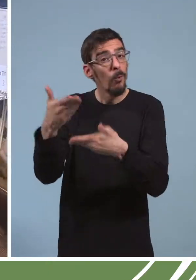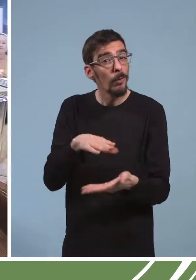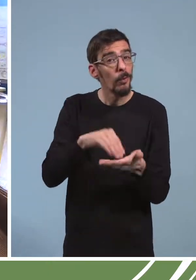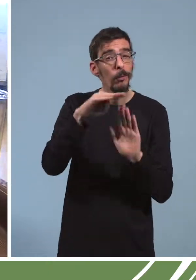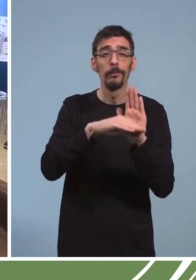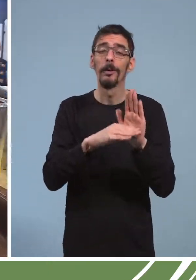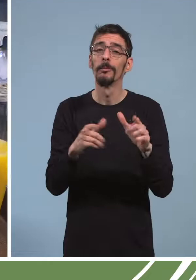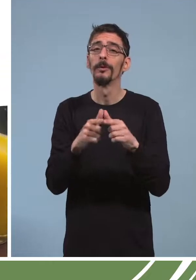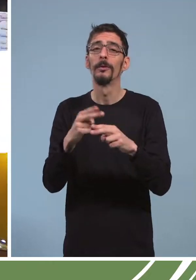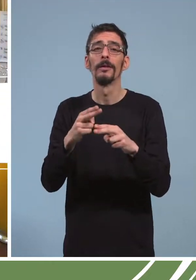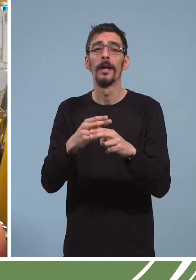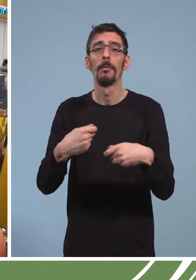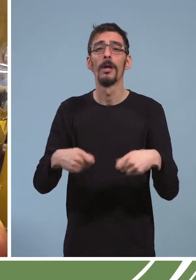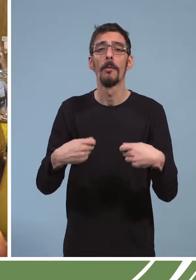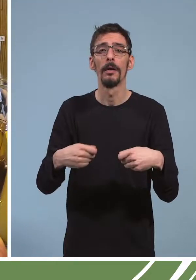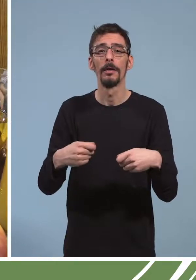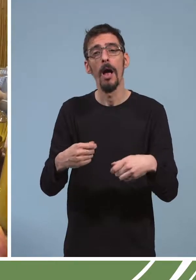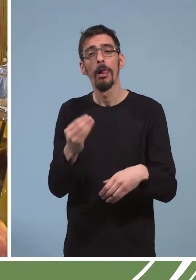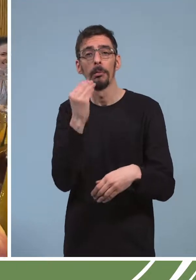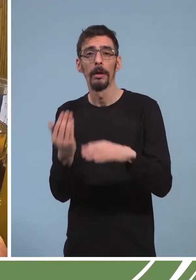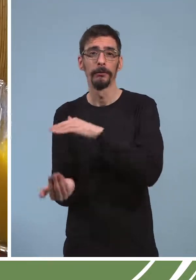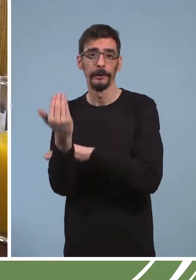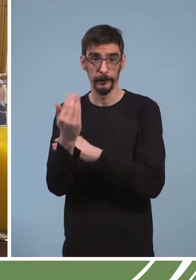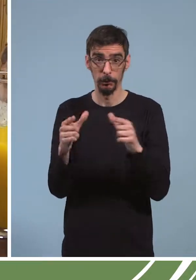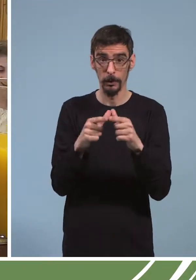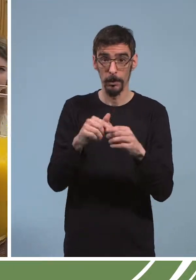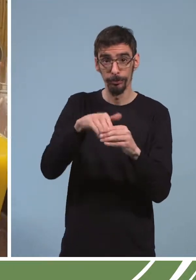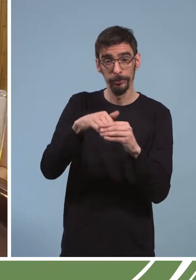Willkommen zu diesem Tutorial über eine Methode mit dem Namen "Kapitalismus-Frühstück".